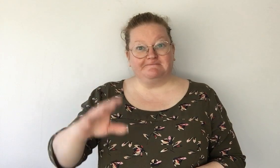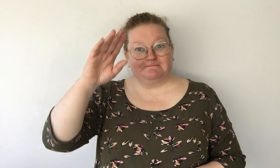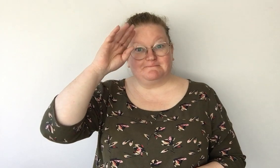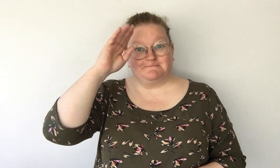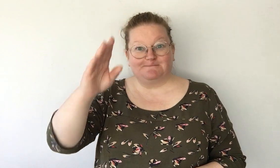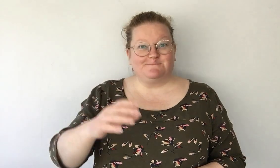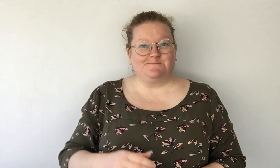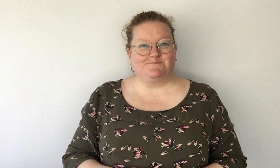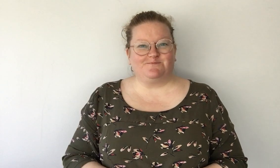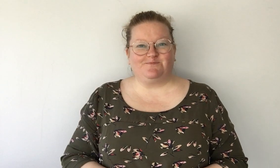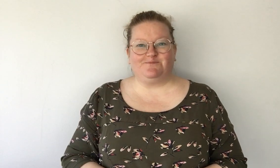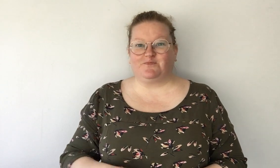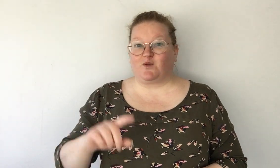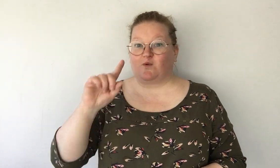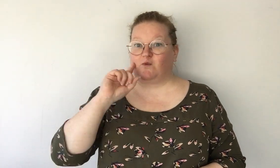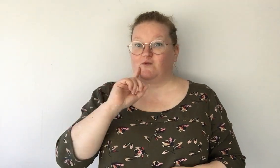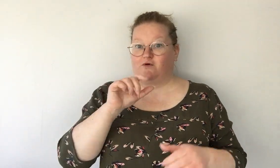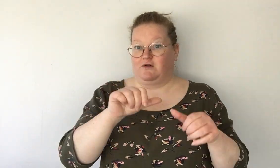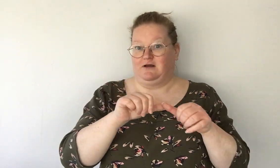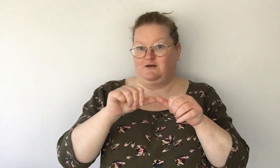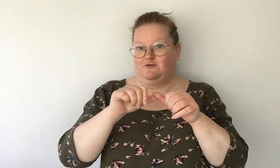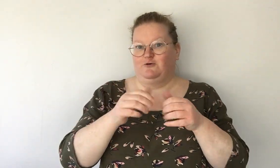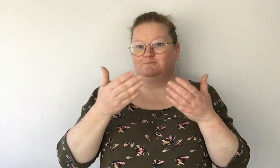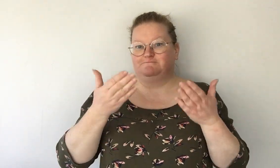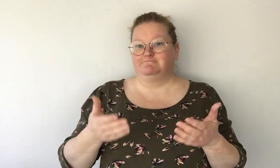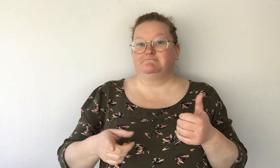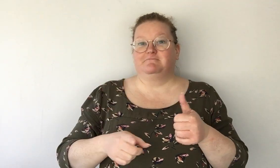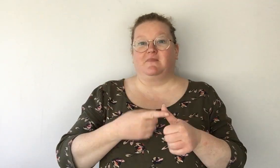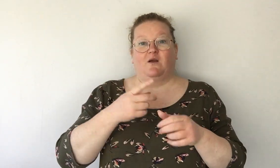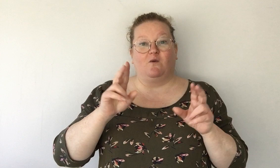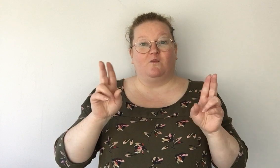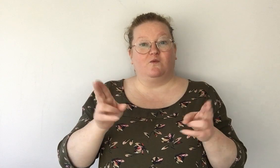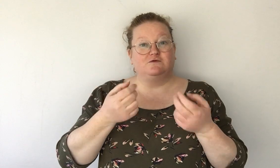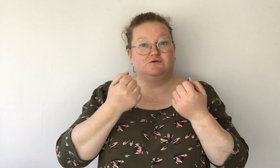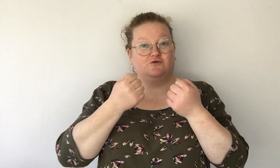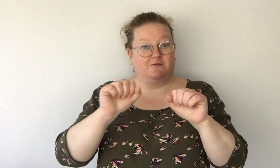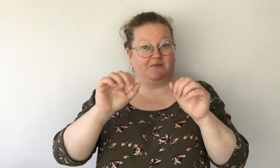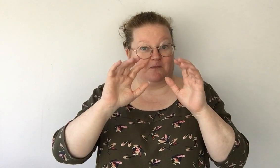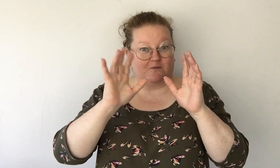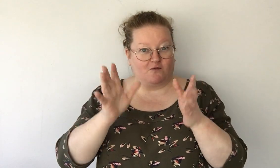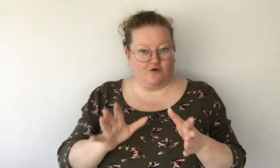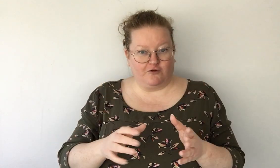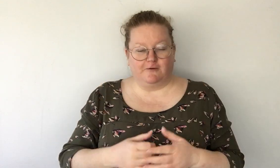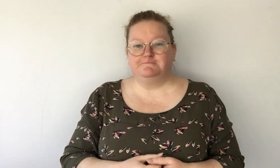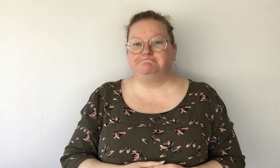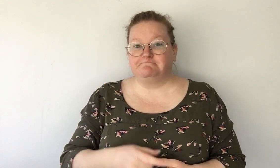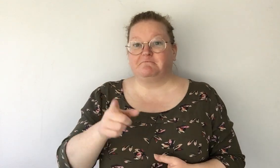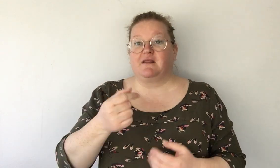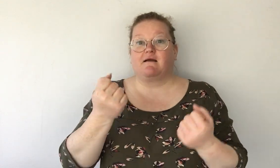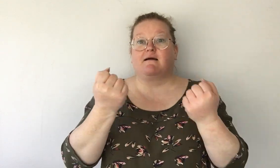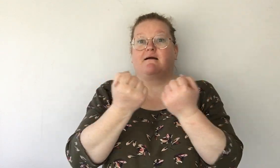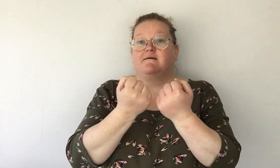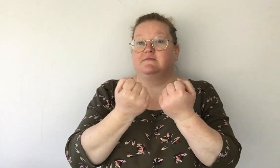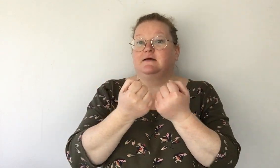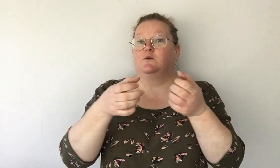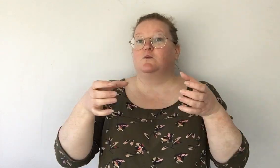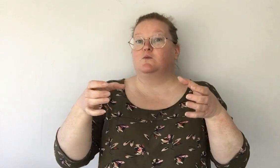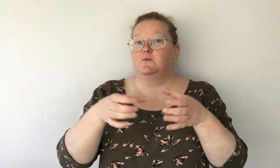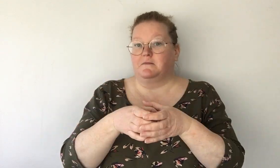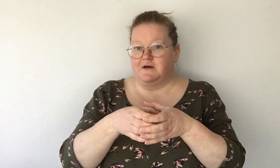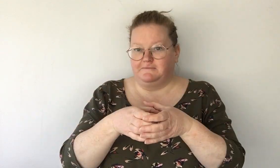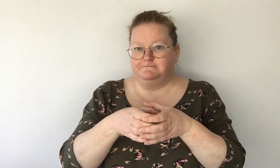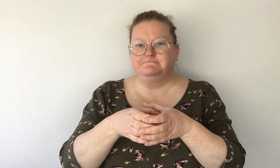Hei! Kuurojen Liitto aloittaa uuden toimintamuodon: kaveriryhmän.